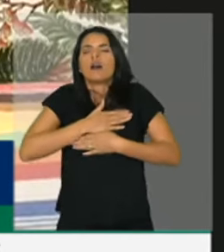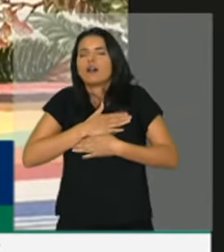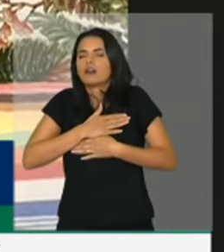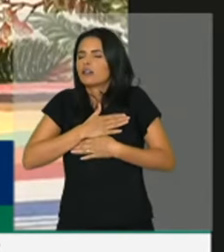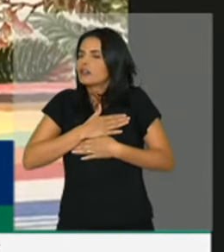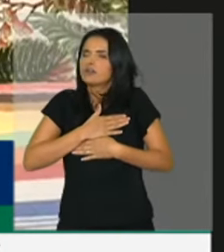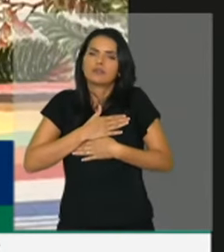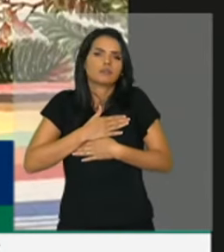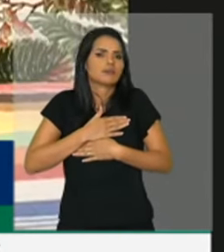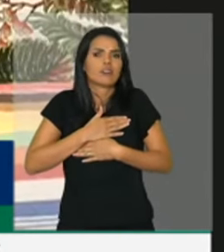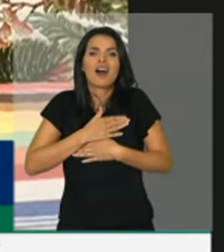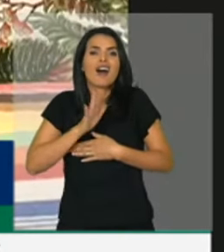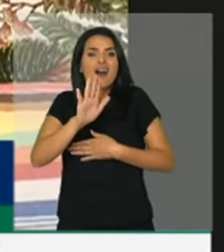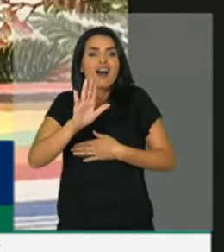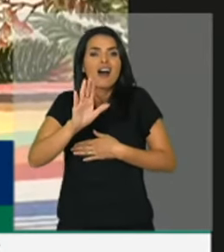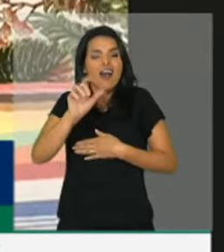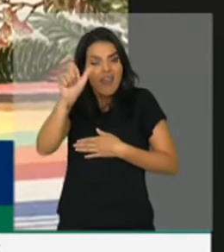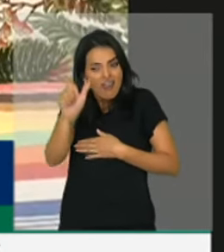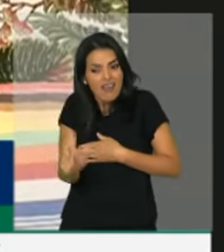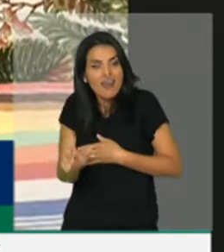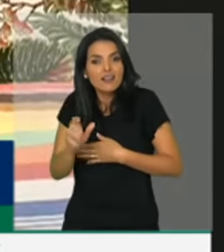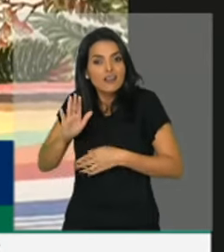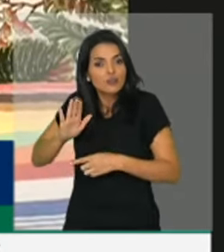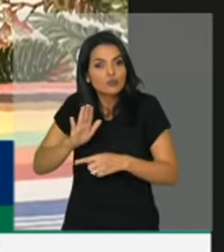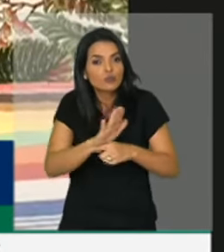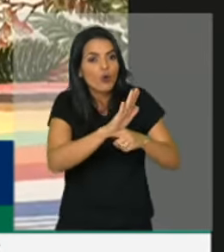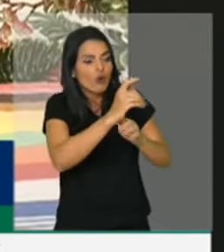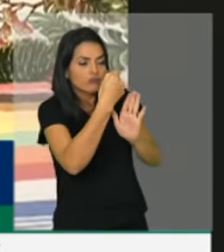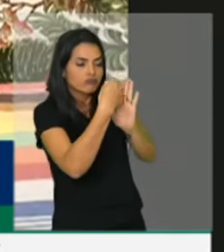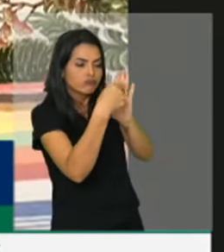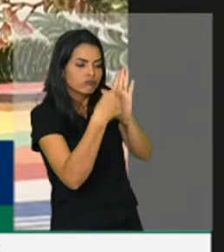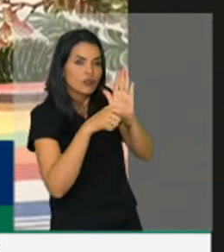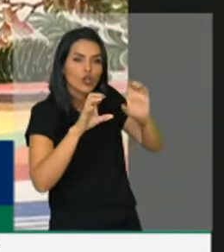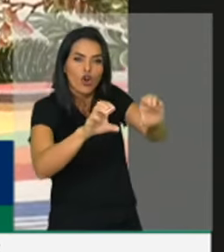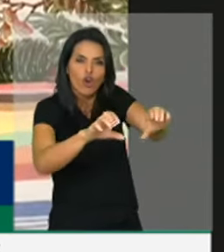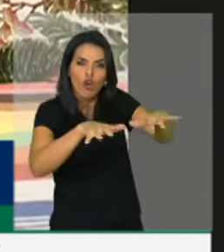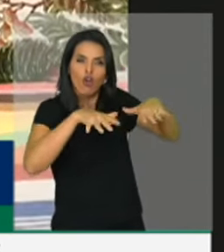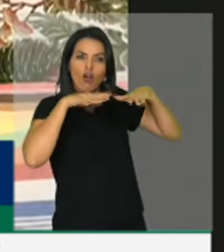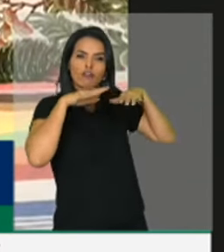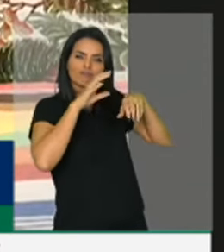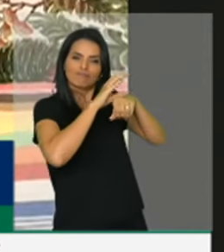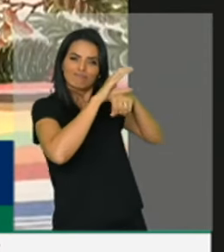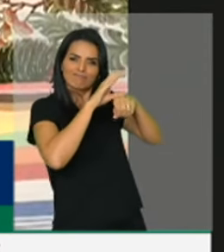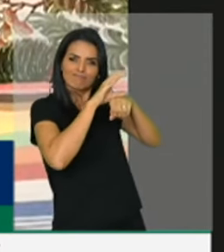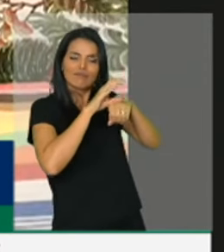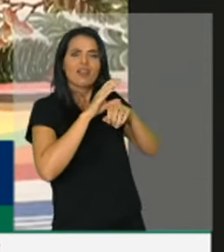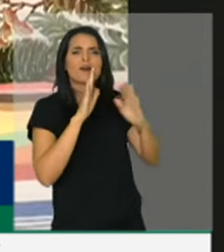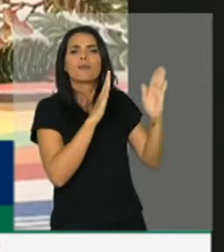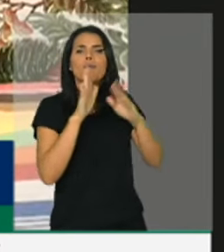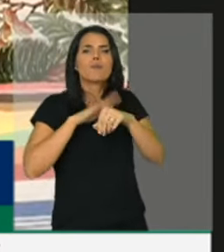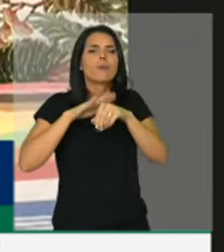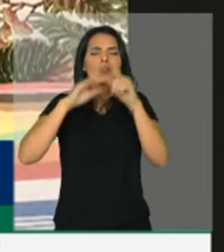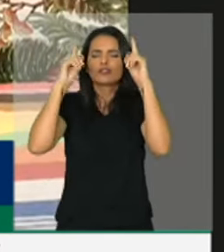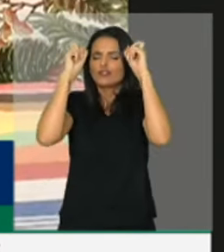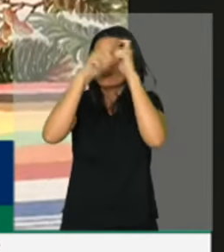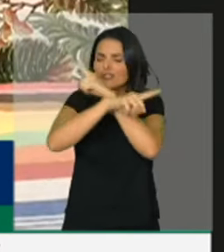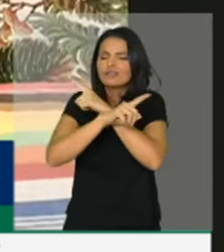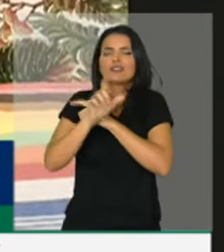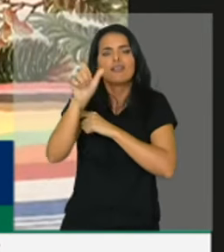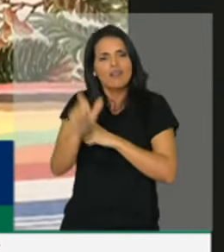CONSTITUINTE NESSES TEMPOS TÃO DIFÍCEIS QUE É NECESSÁRIO REAFIRMAR A DEMOCRACIA DO NOSSO PAÍS. AROLDO LIMA NOS INSPIRA